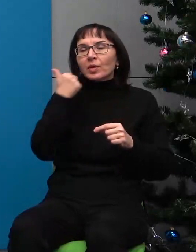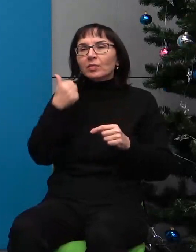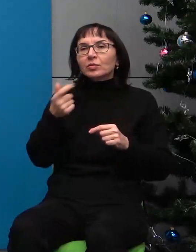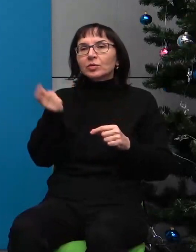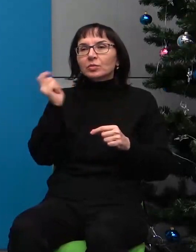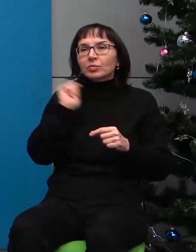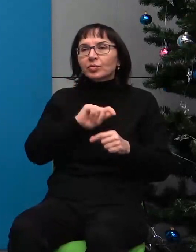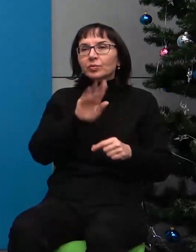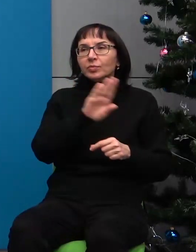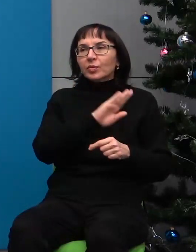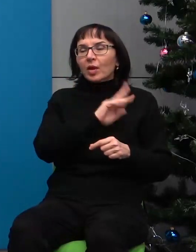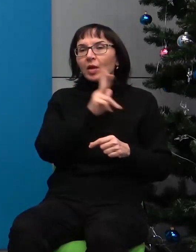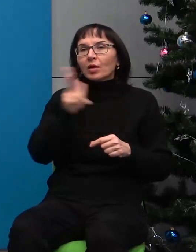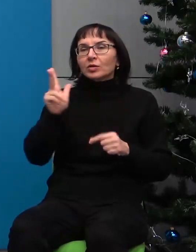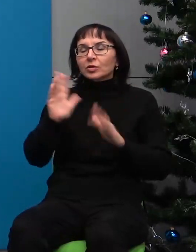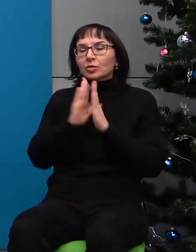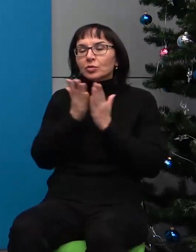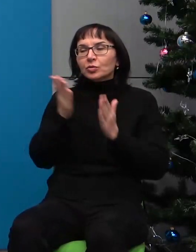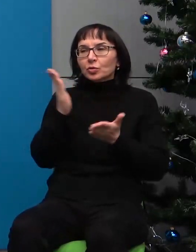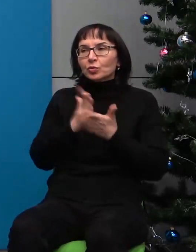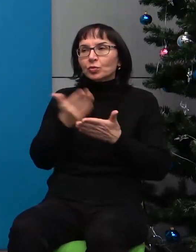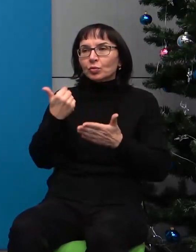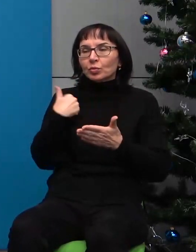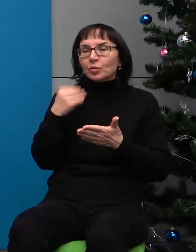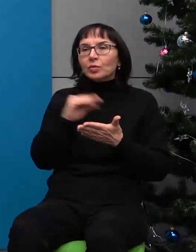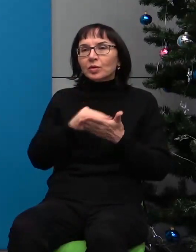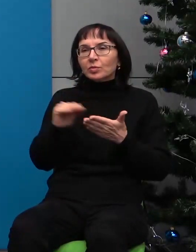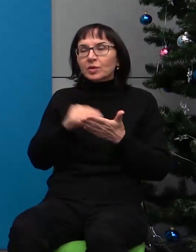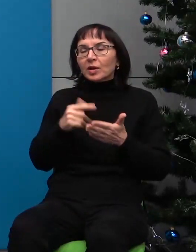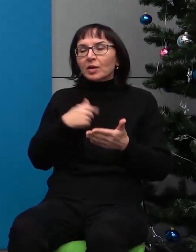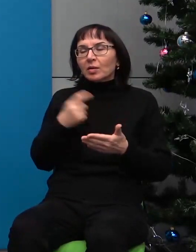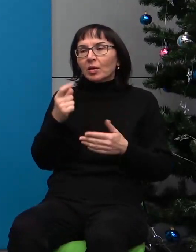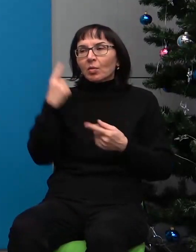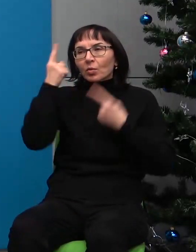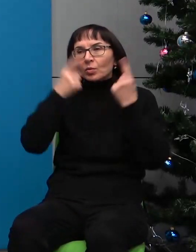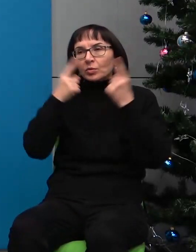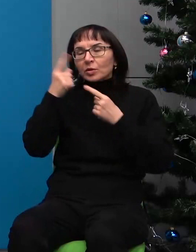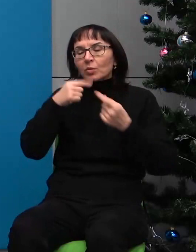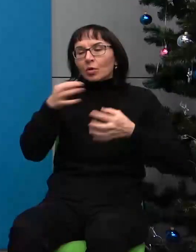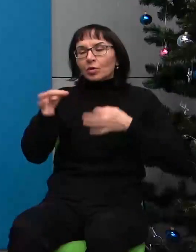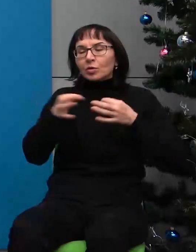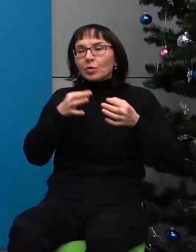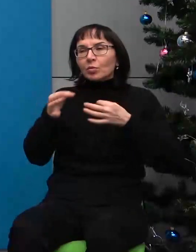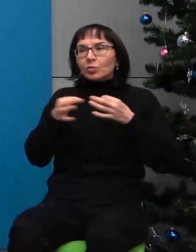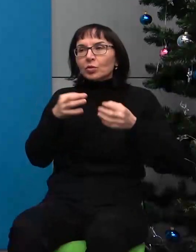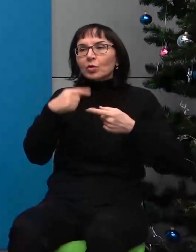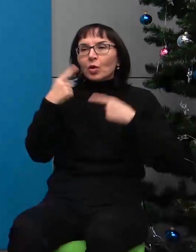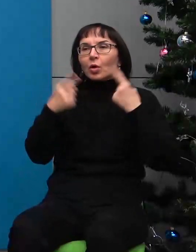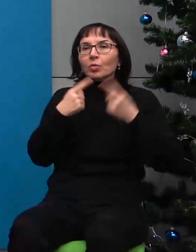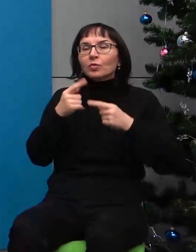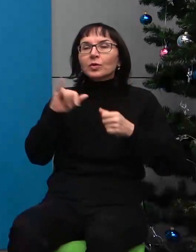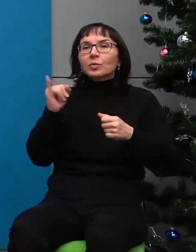W każdej książce było pisane. Więc wymyśliłem, że tej historii opowiem na przykład jak się zostaje nazistą.